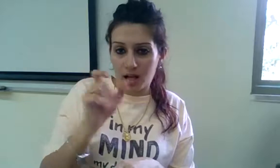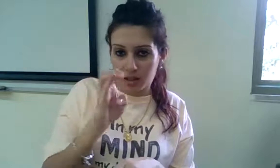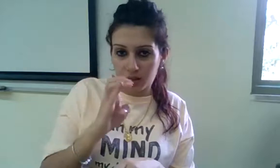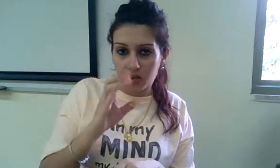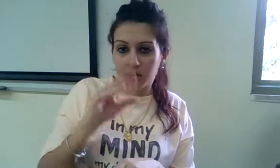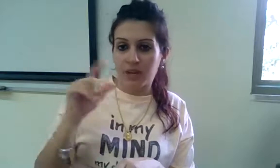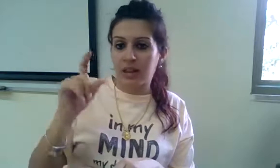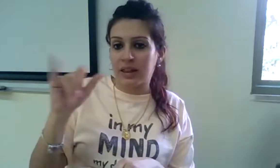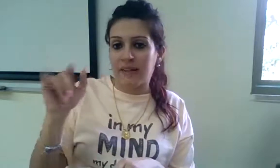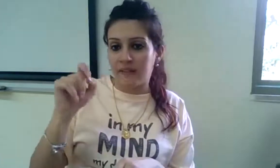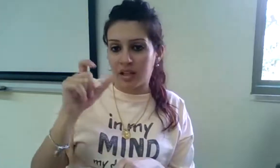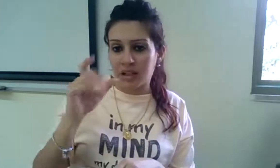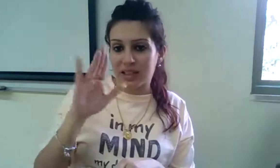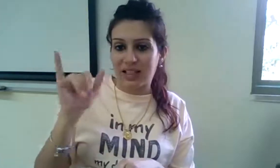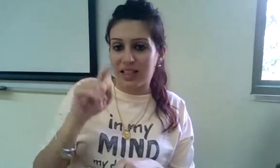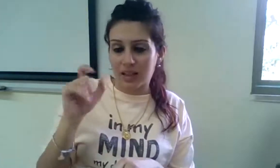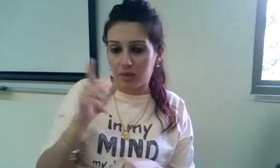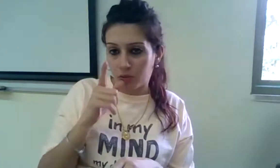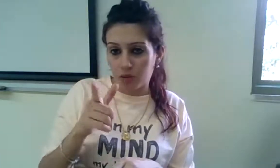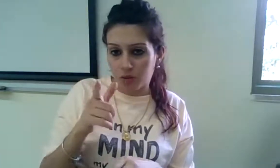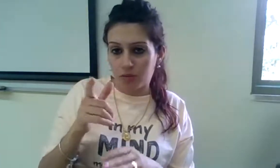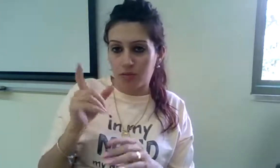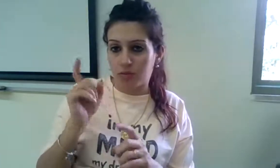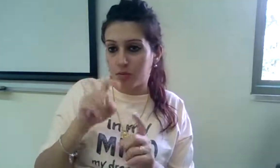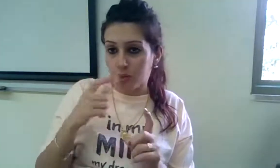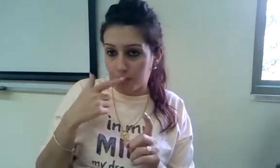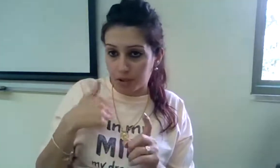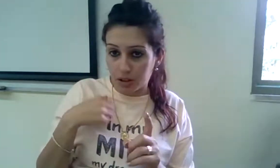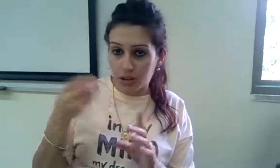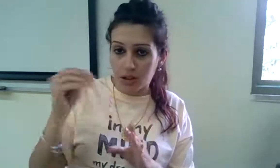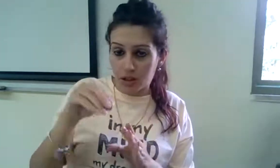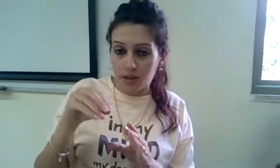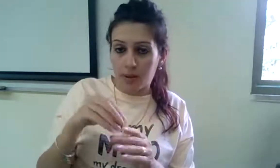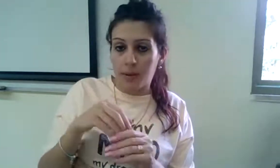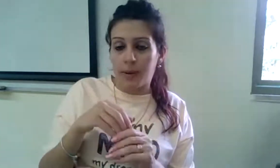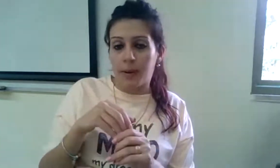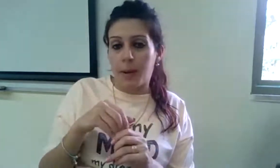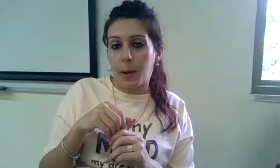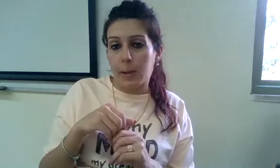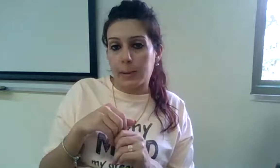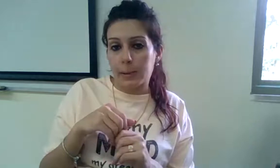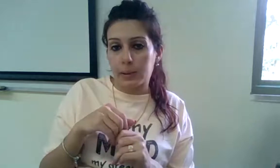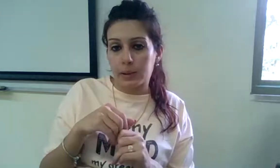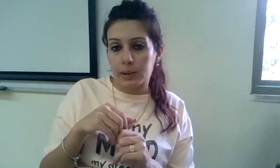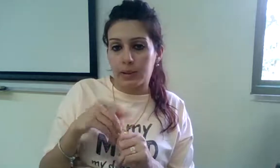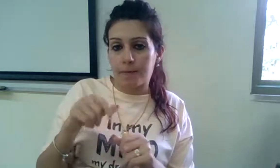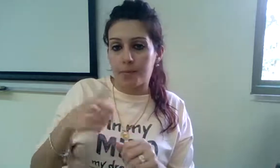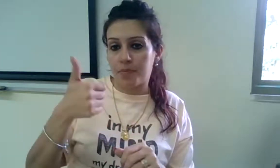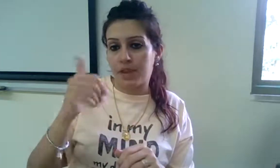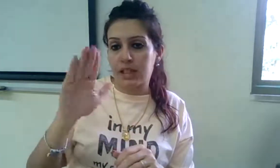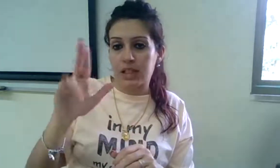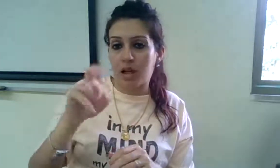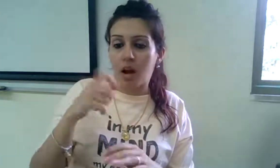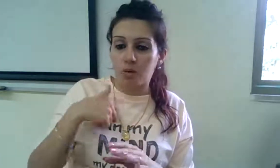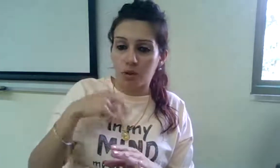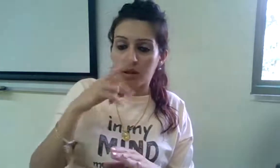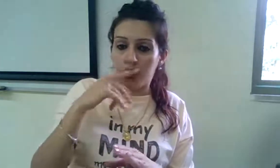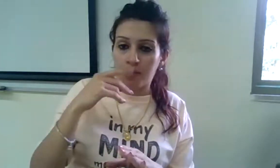ولكنني اعتقد بأن هذا الظرف أعطانا فرصة كبيرة لإعادة التفكير فيما